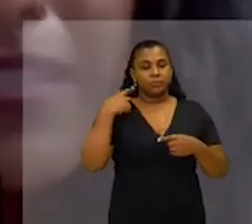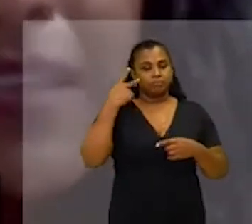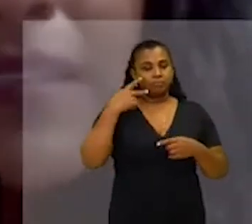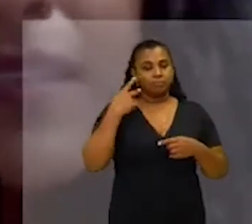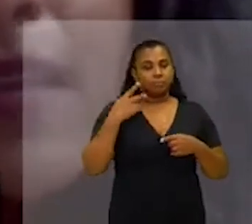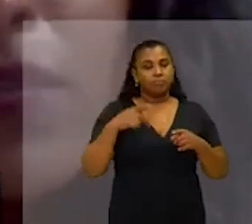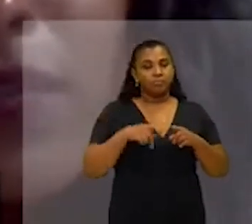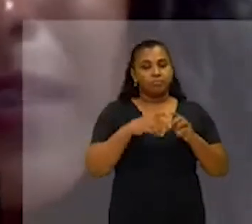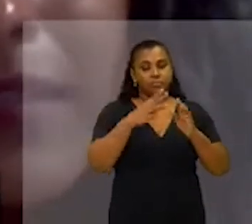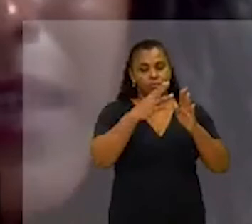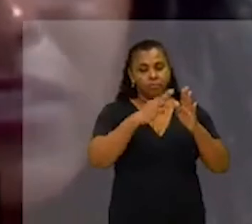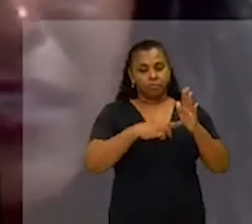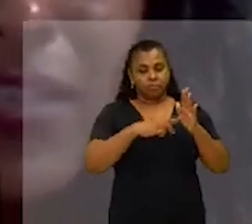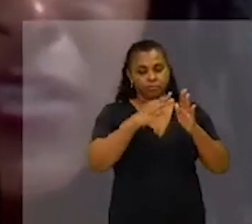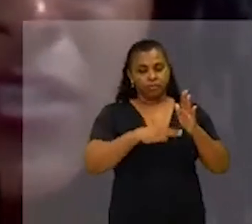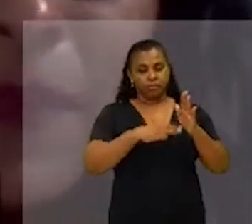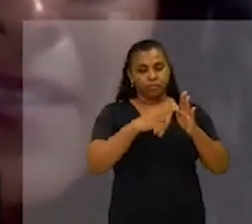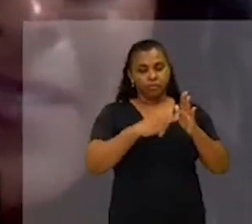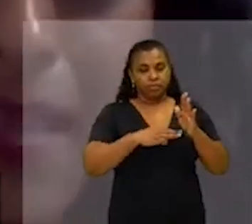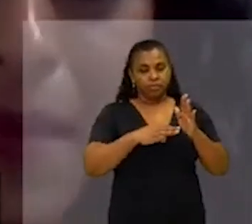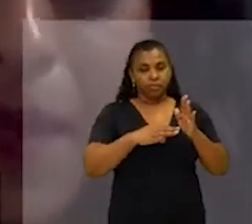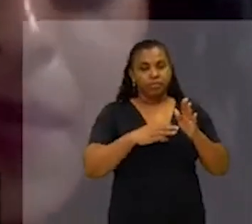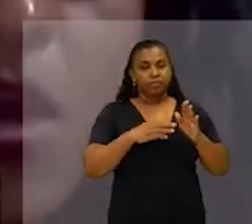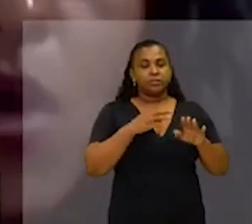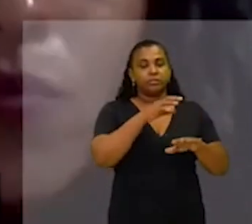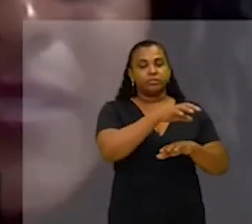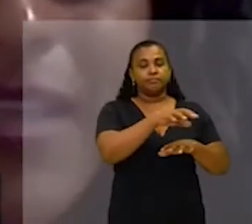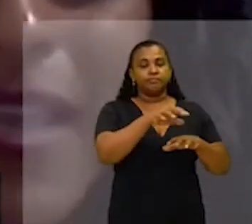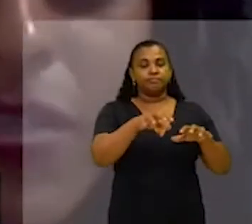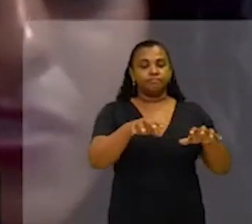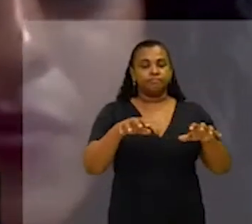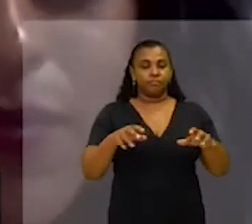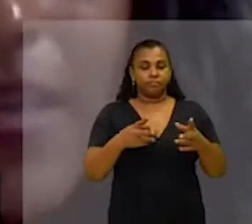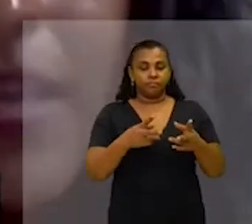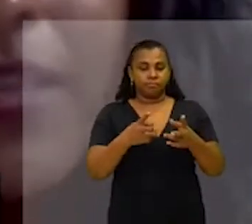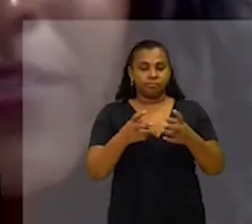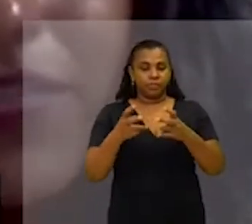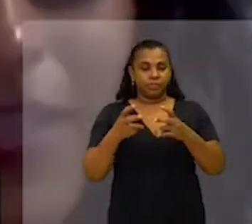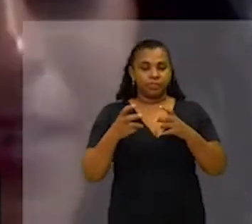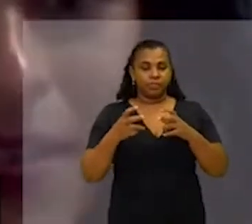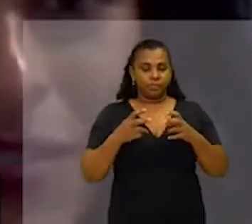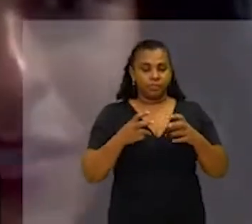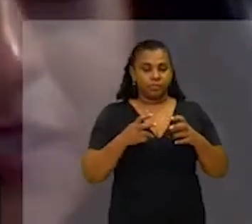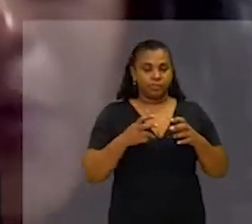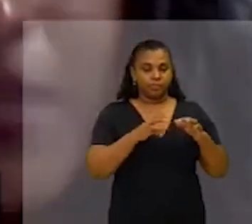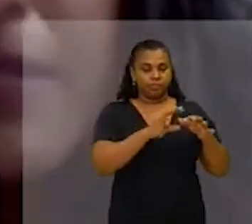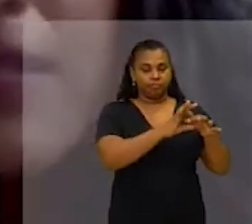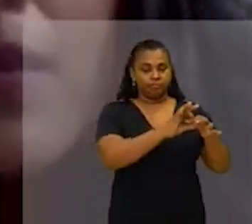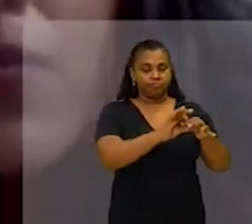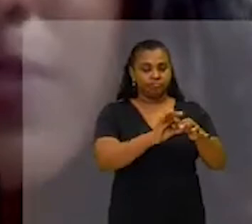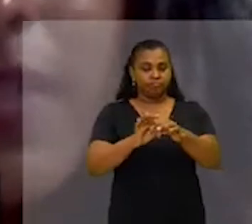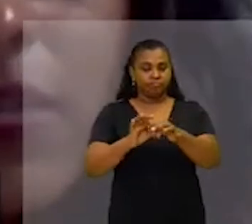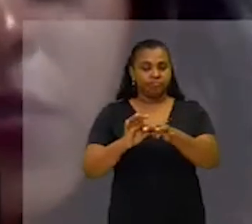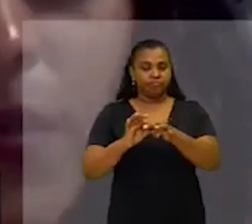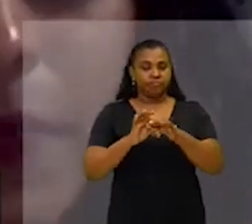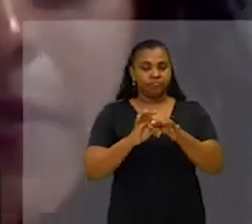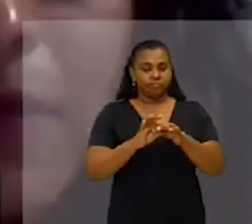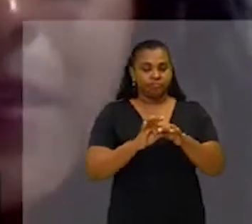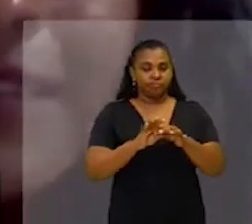comentador a interseccionalidade aí que a gente percebe os eixos de e dia espoliação os deixa se